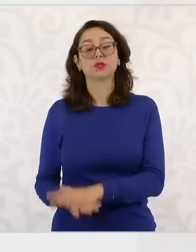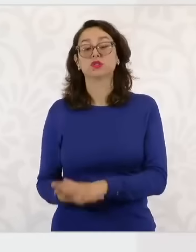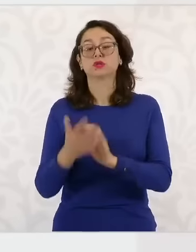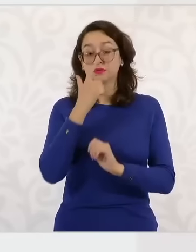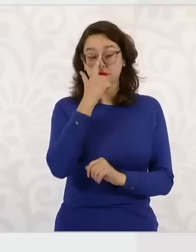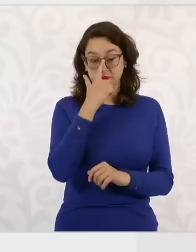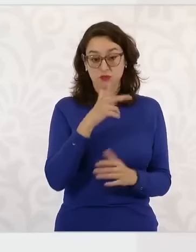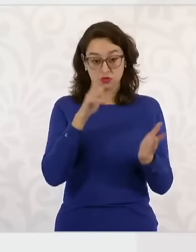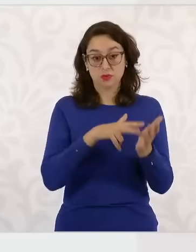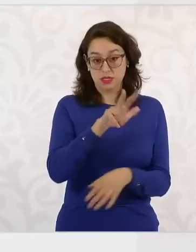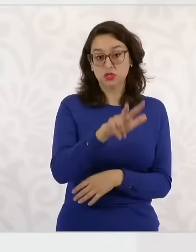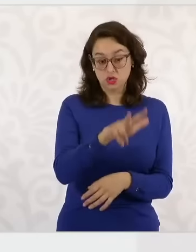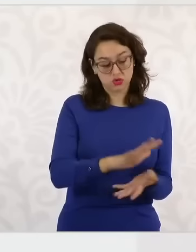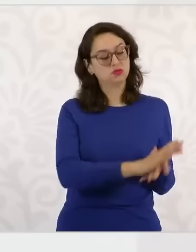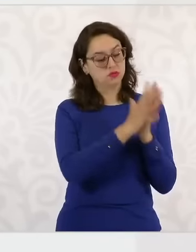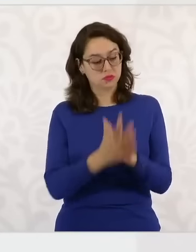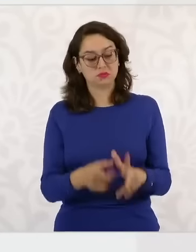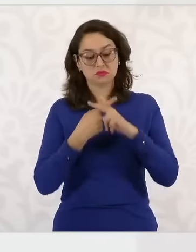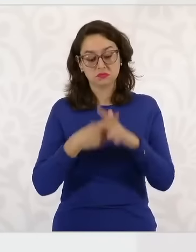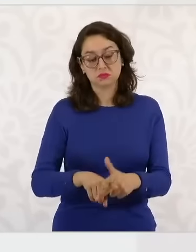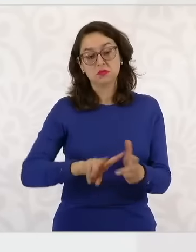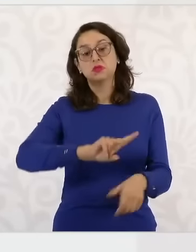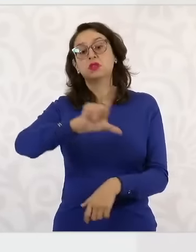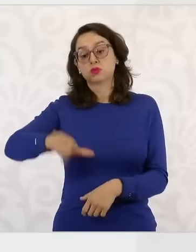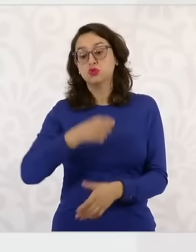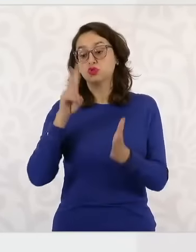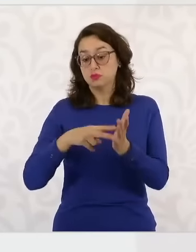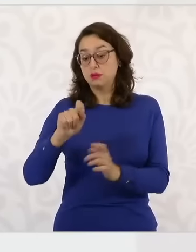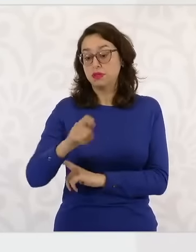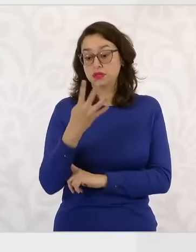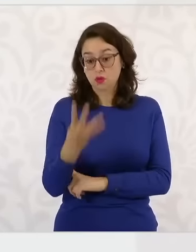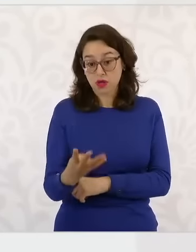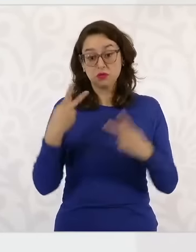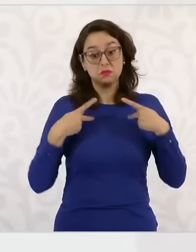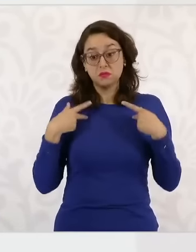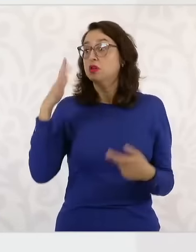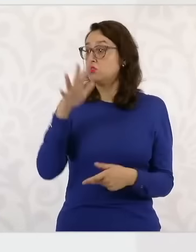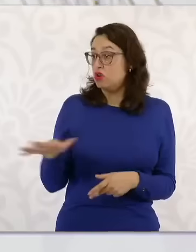decidir por la transformación en el 2024. Y el apoyo popular que tiene el gobierno